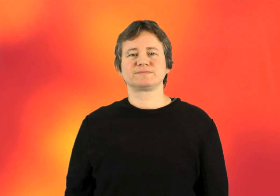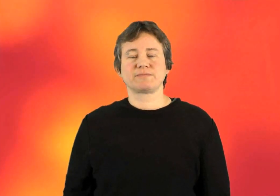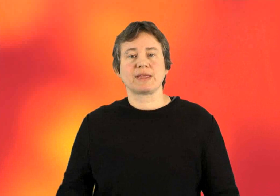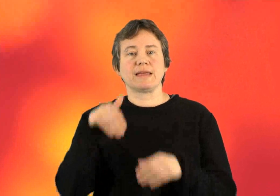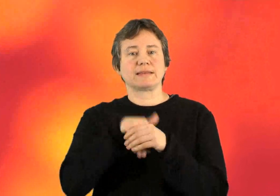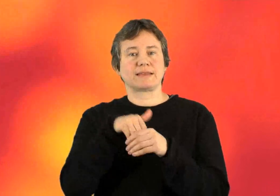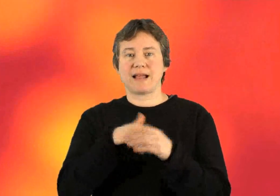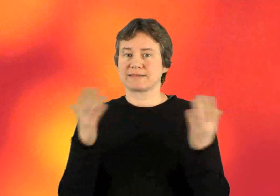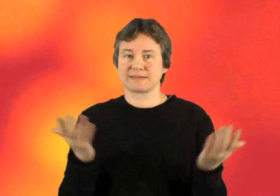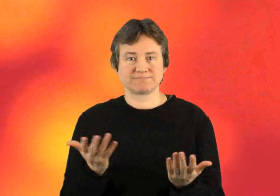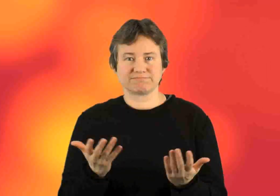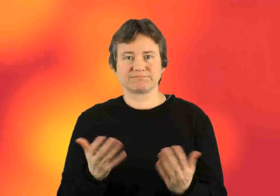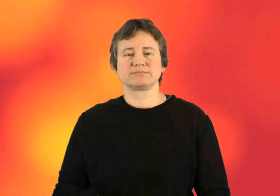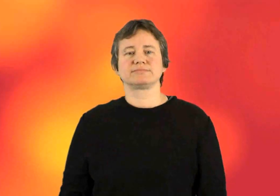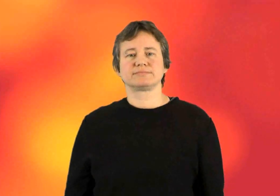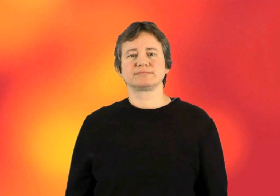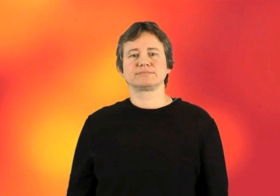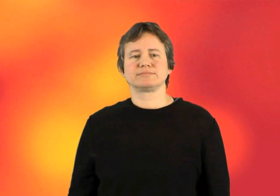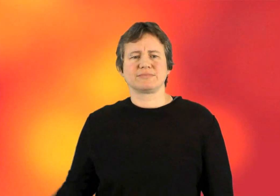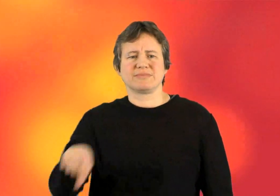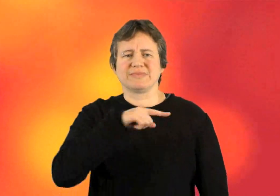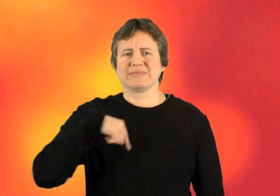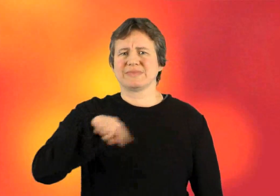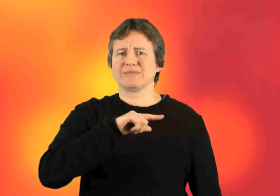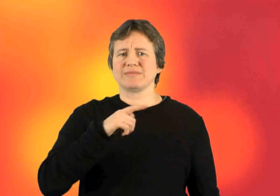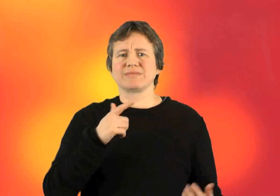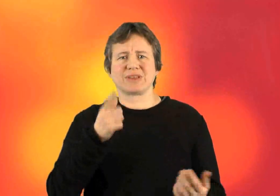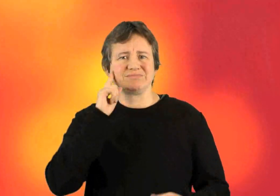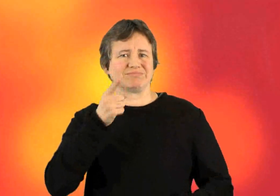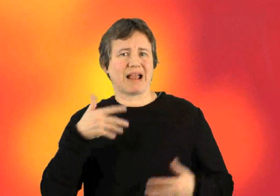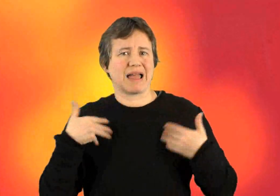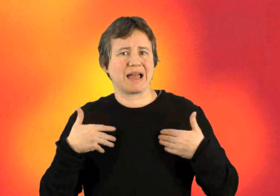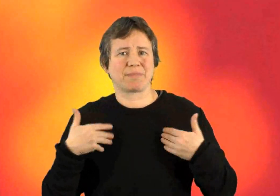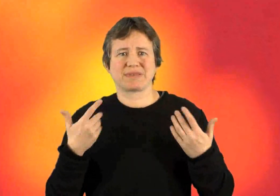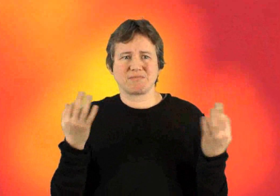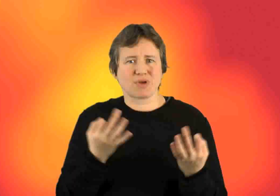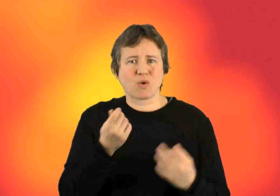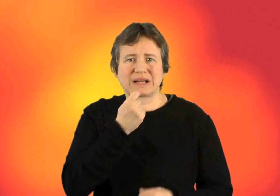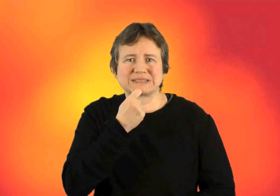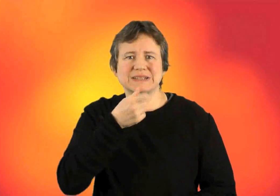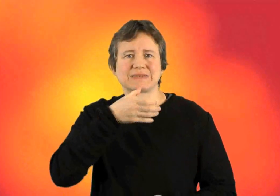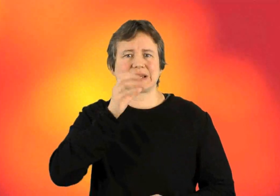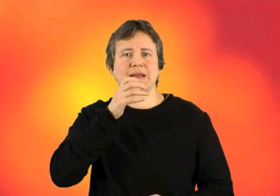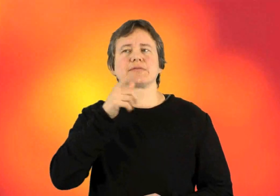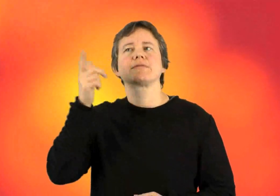Was bedeutet das? Für unser Leben brauchen wir Essen und Trinken